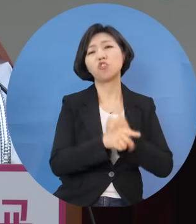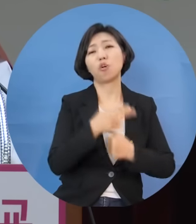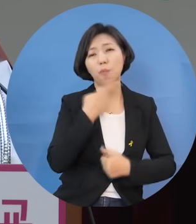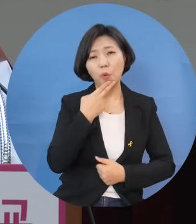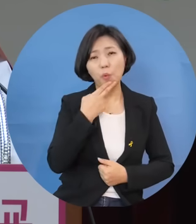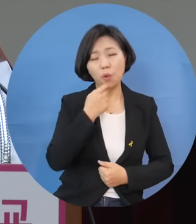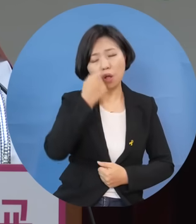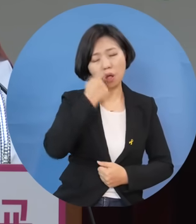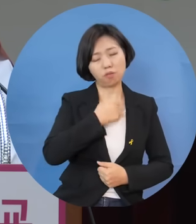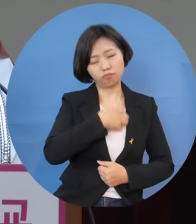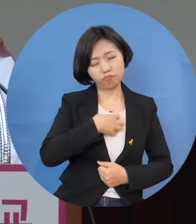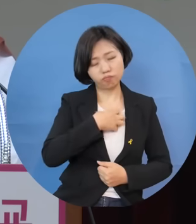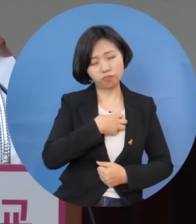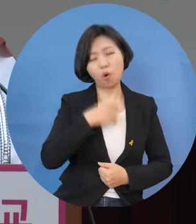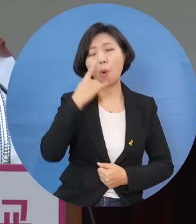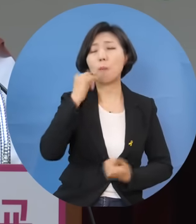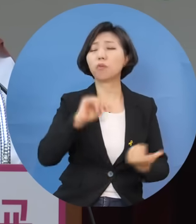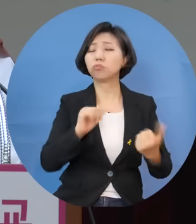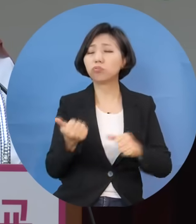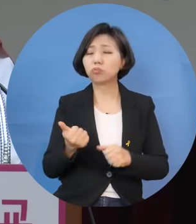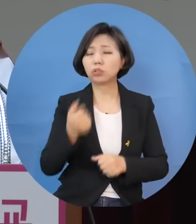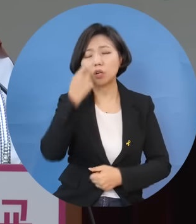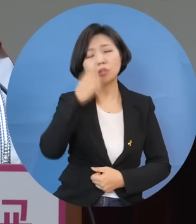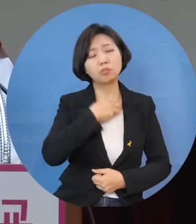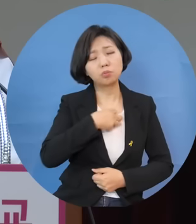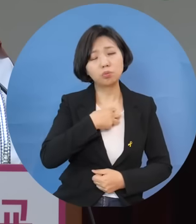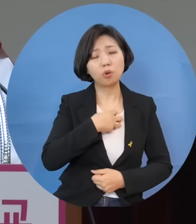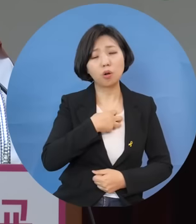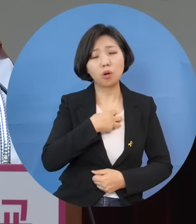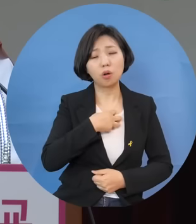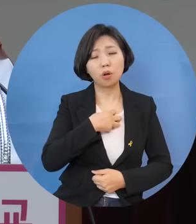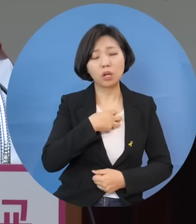슬프다. 엄마가 죽어서 슬프다. 엄마가 죽었는데 왜 네가 슬프니?